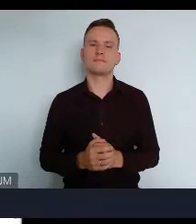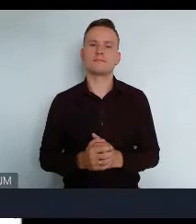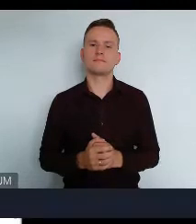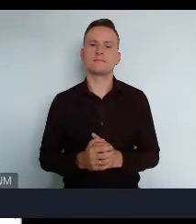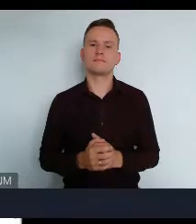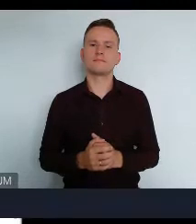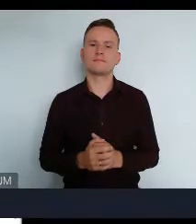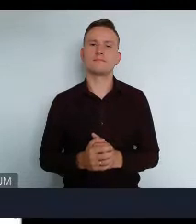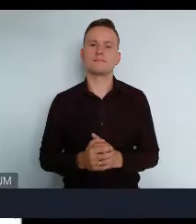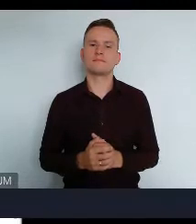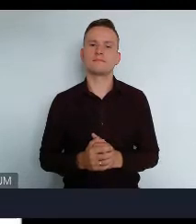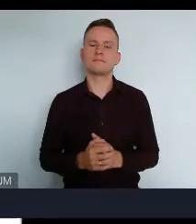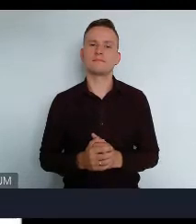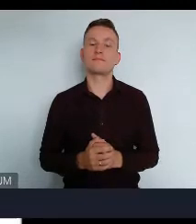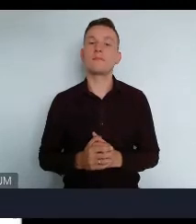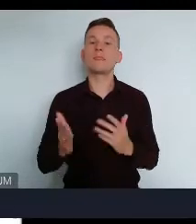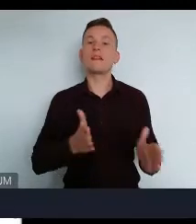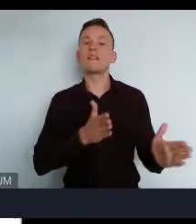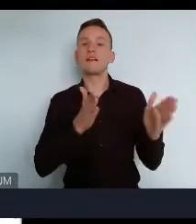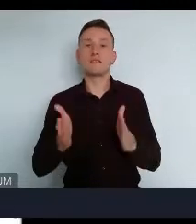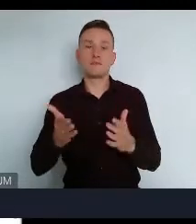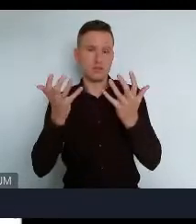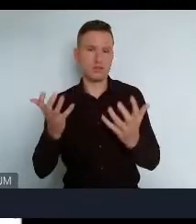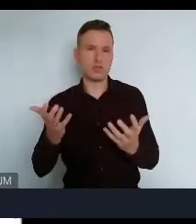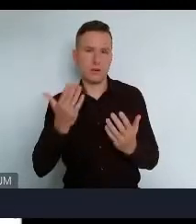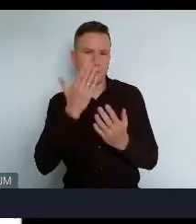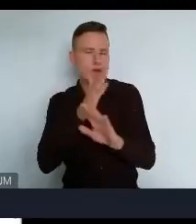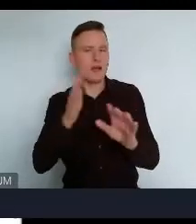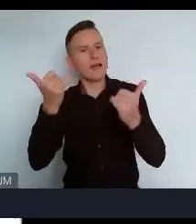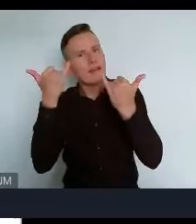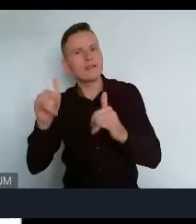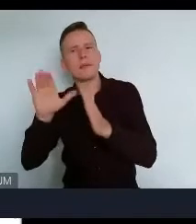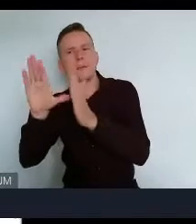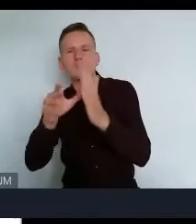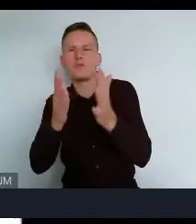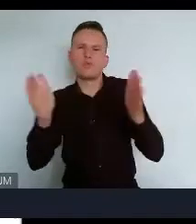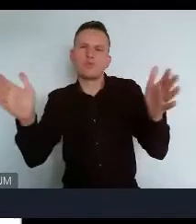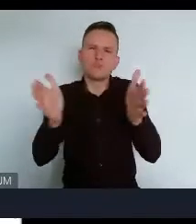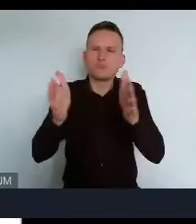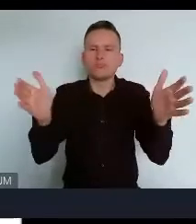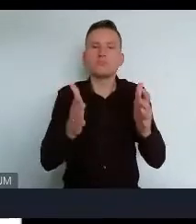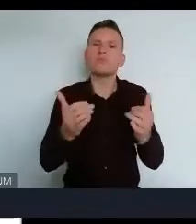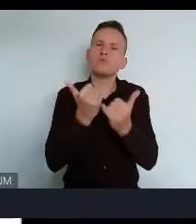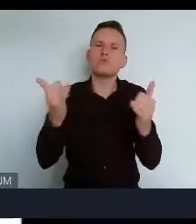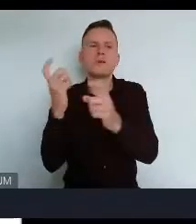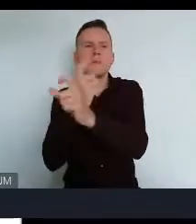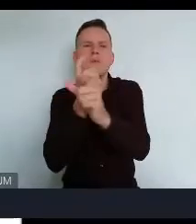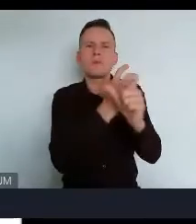Następnie chciałbym przedstawić w skrócie, jak inne miasta różnej wielkości i z różnych krajów korzystają z tego narzędzia.